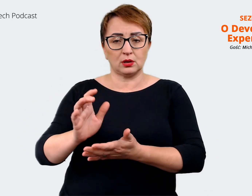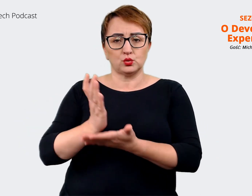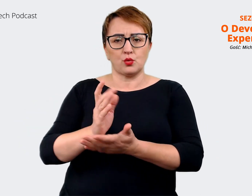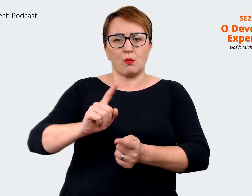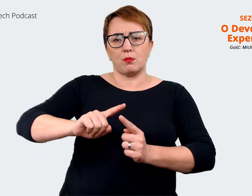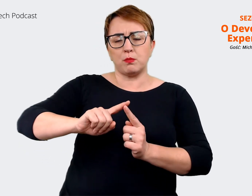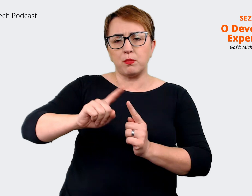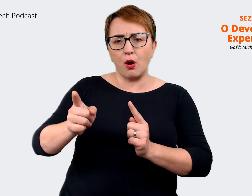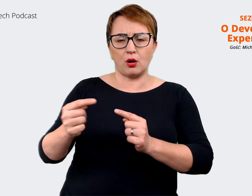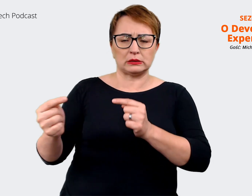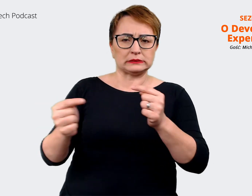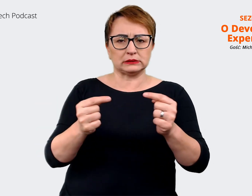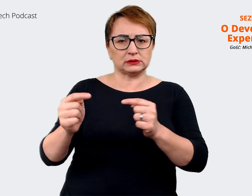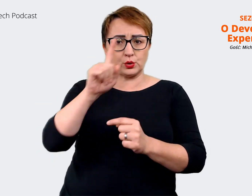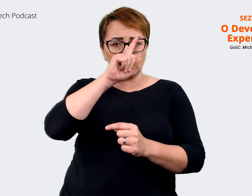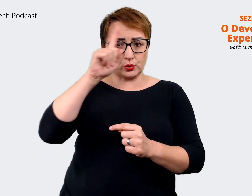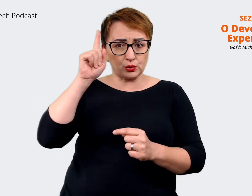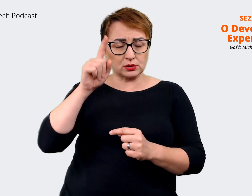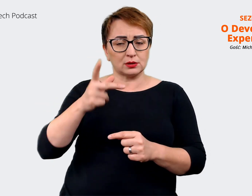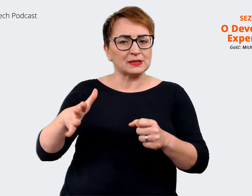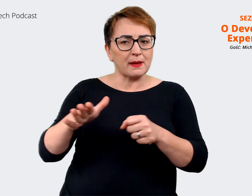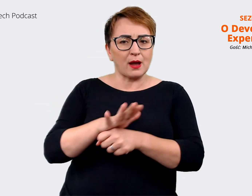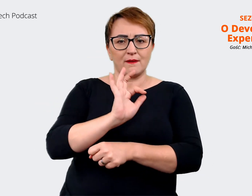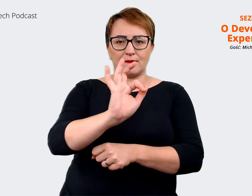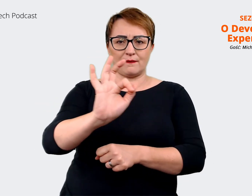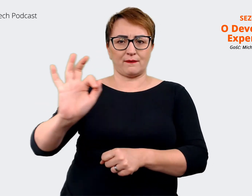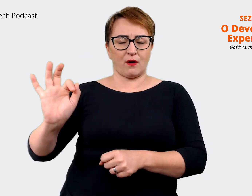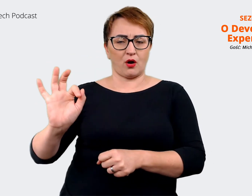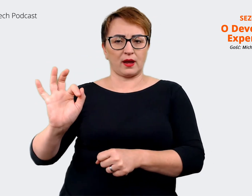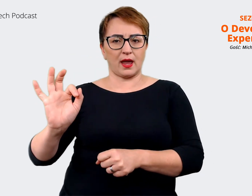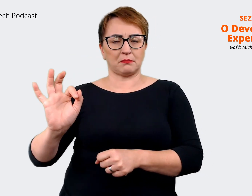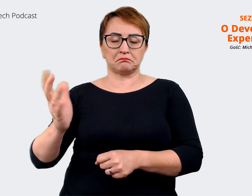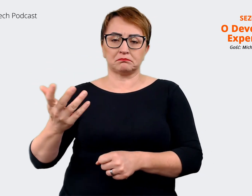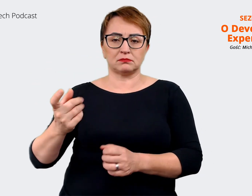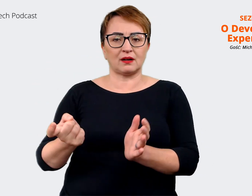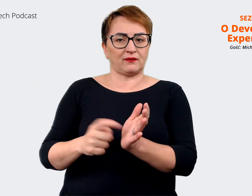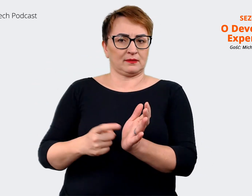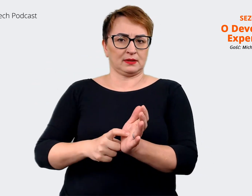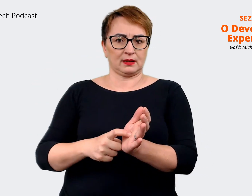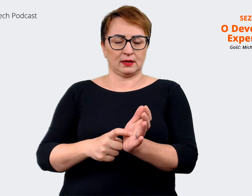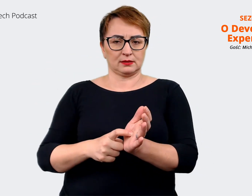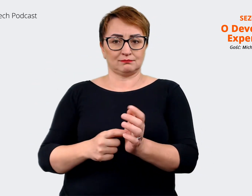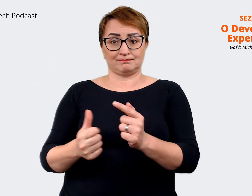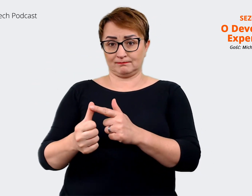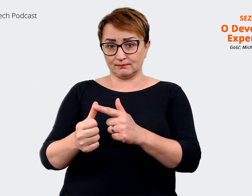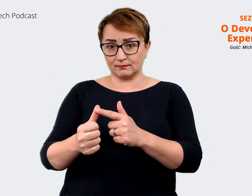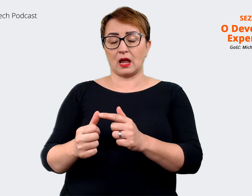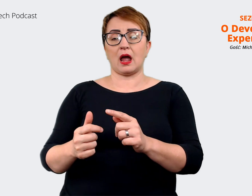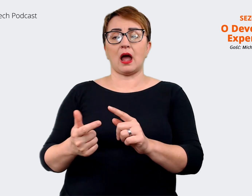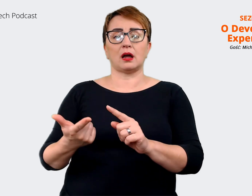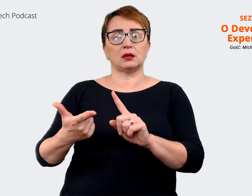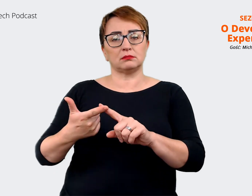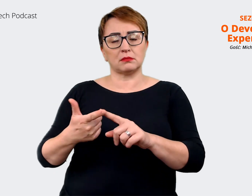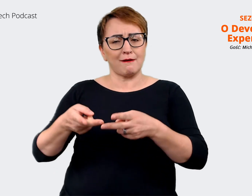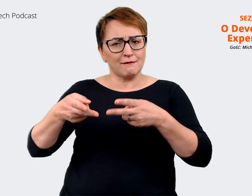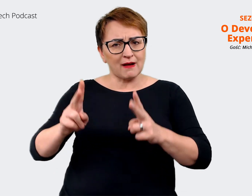po rozmowach z ludźmi spełniały ich... właśnie, że tak powiem, oczekiwania to raz, a dwa, żeby